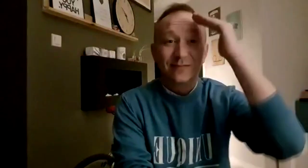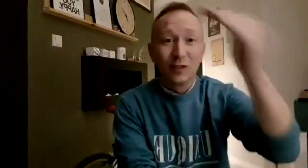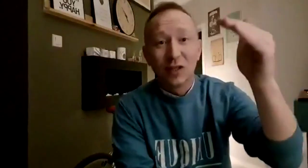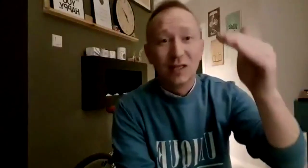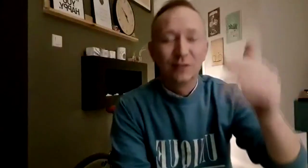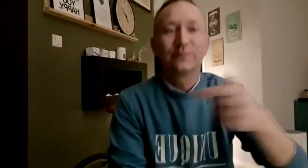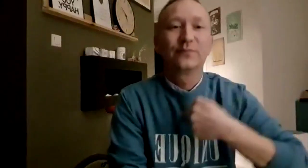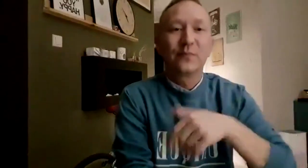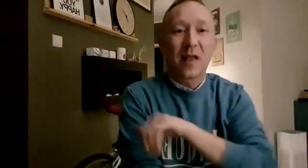Cześć!